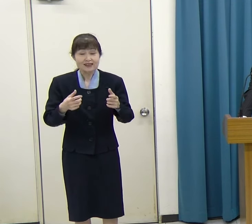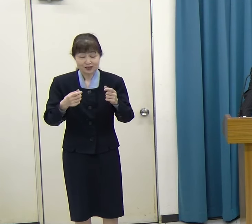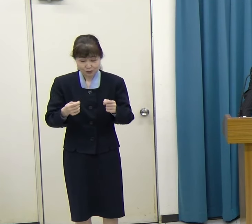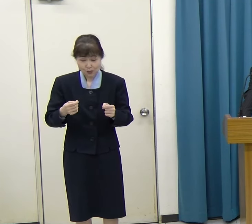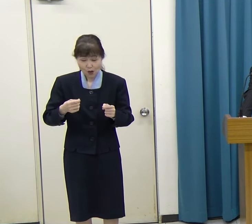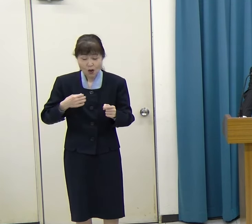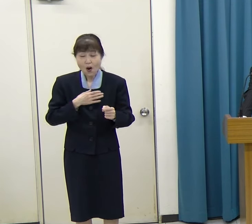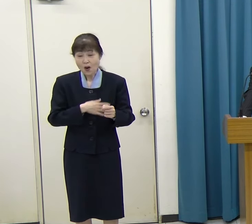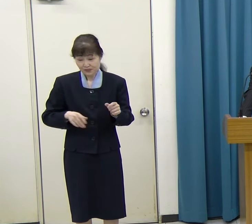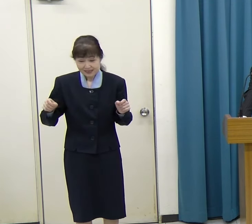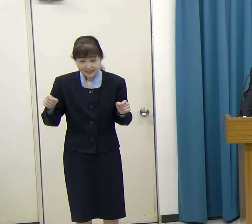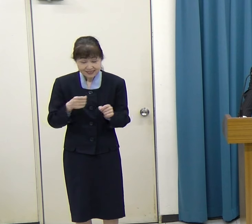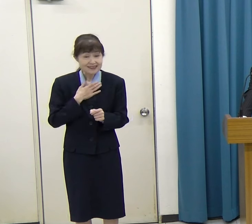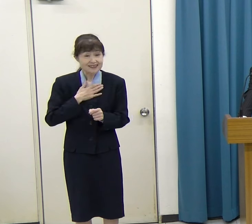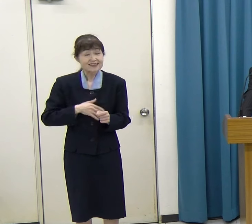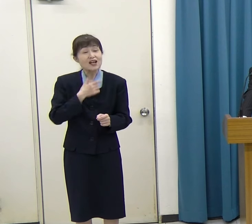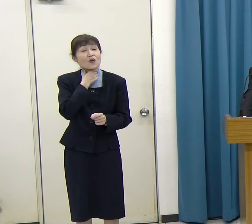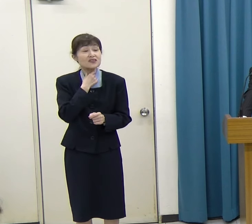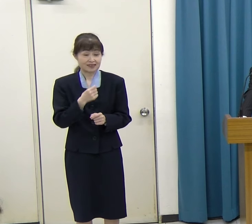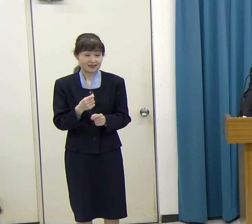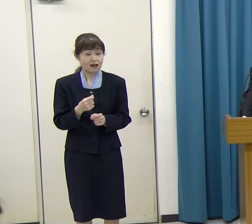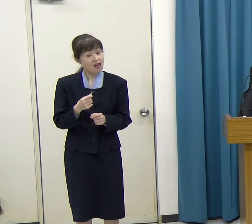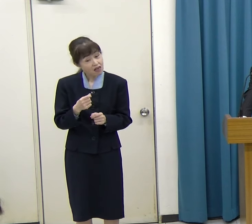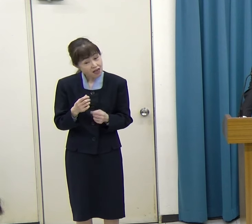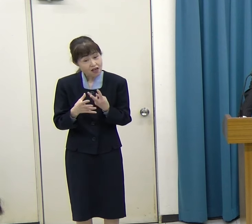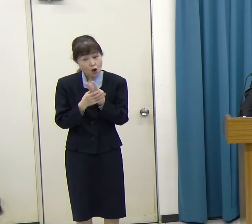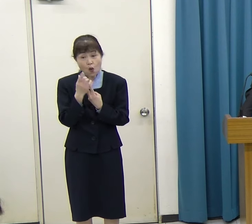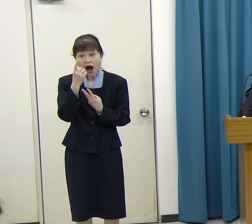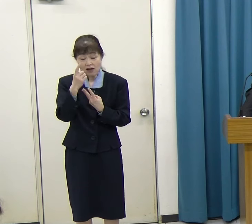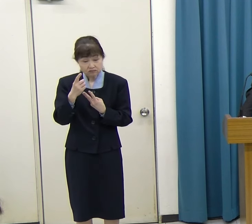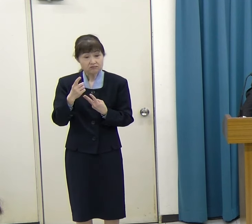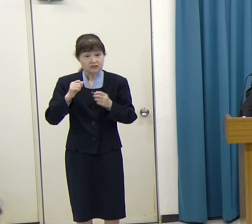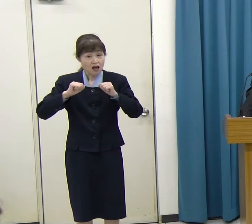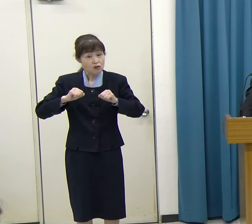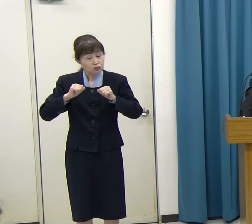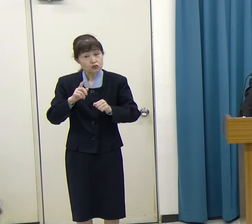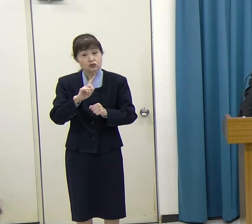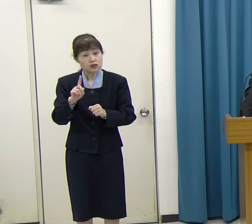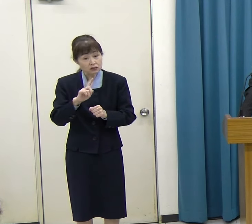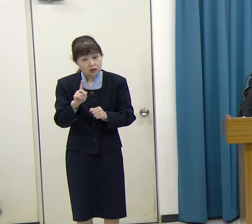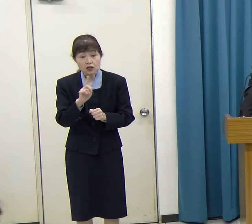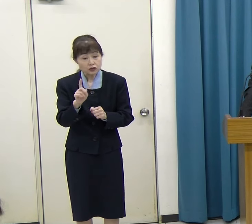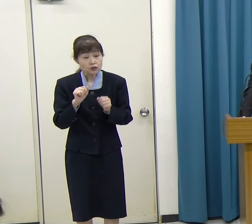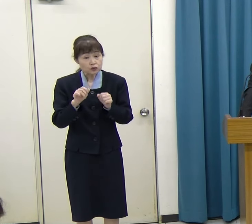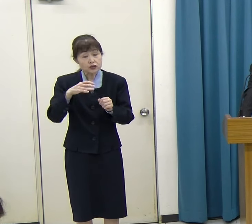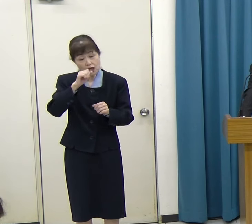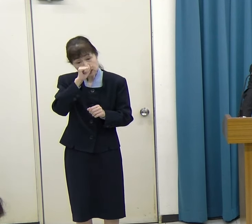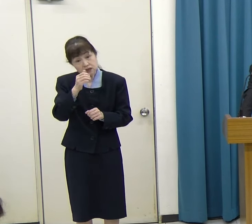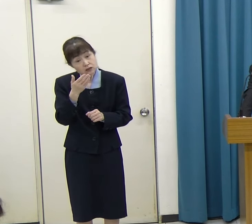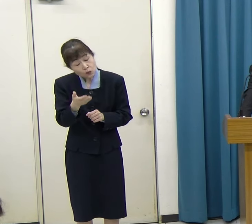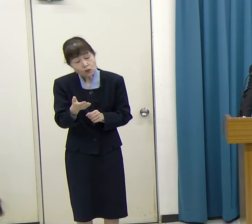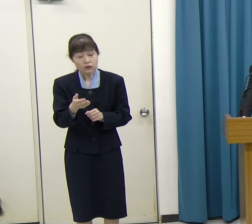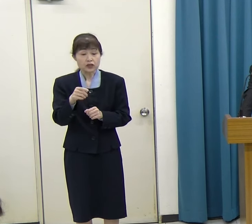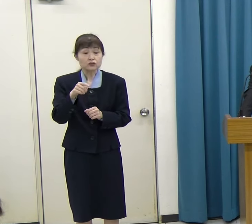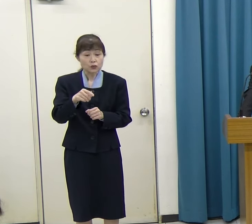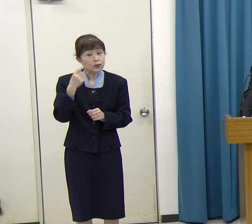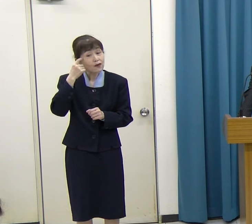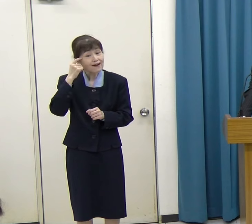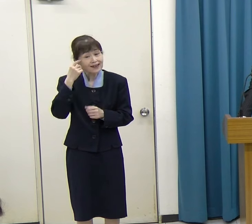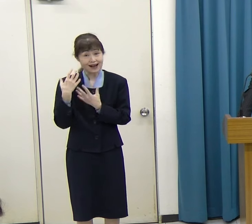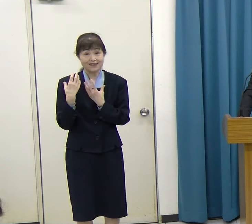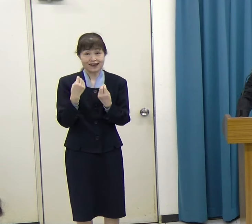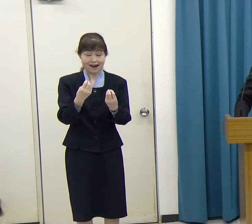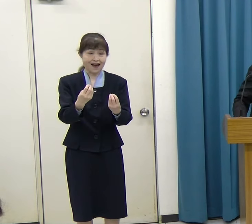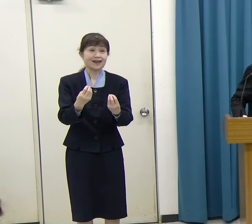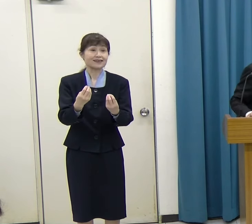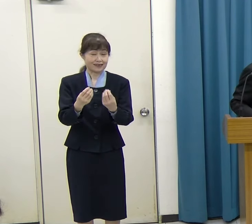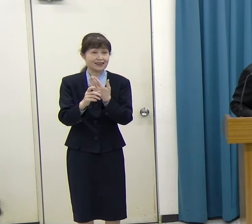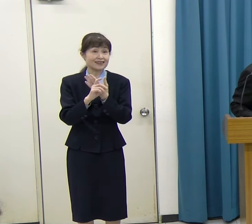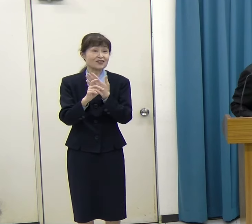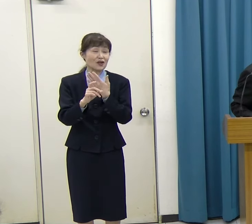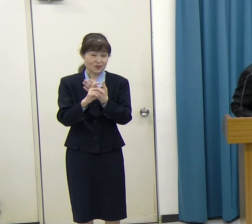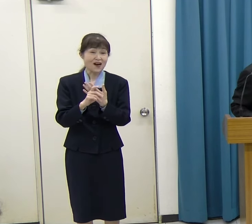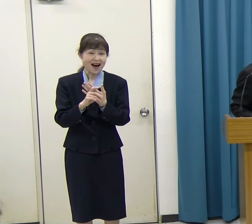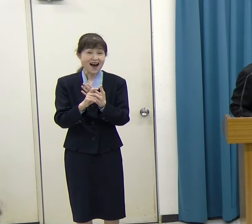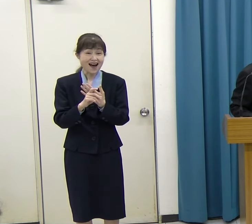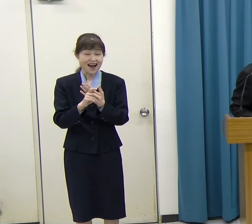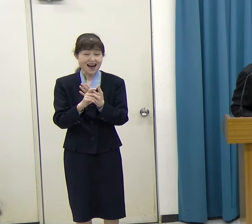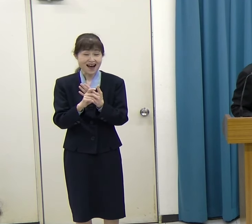そして、ワンヘルスって何だろう、どういうことをすればワンヘルスに繋がるんだろうということを考えながら、例えば、ペットを育てるストーリー、